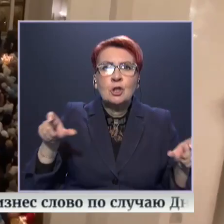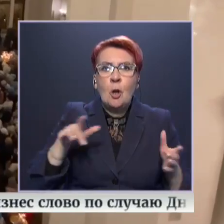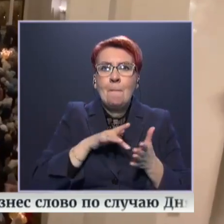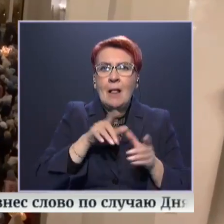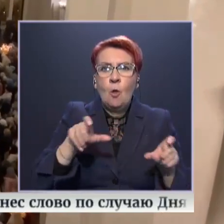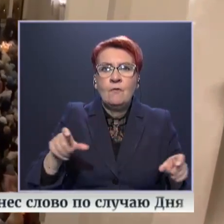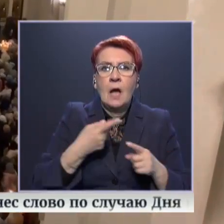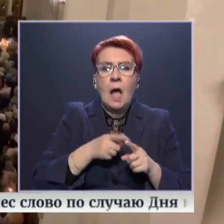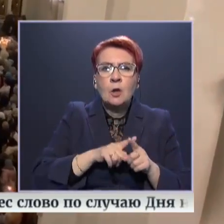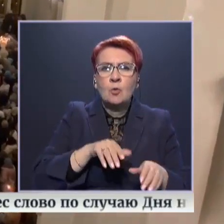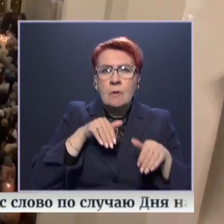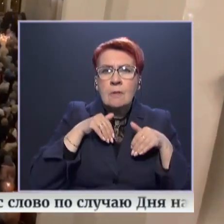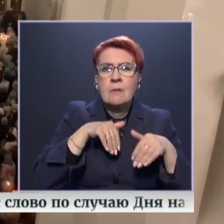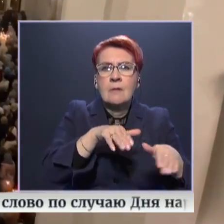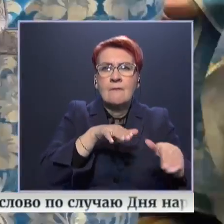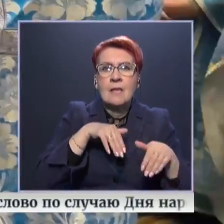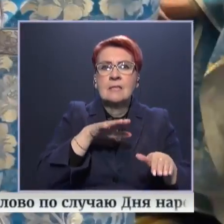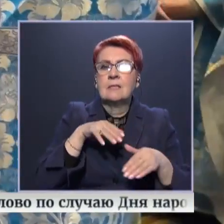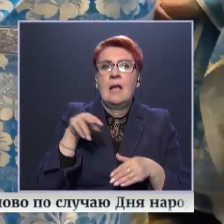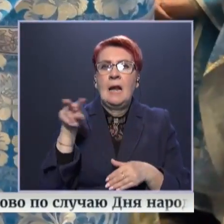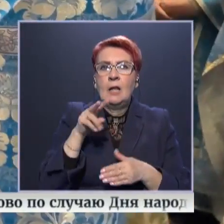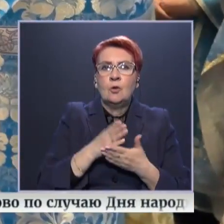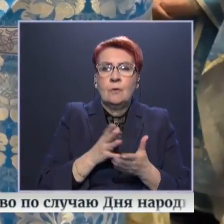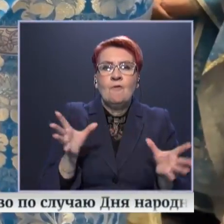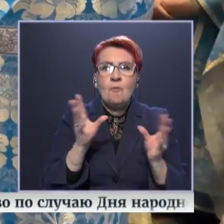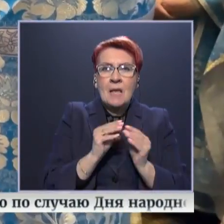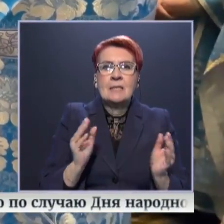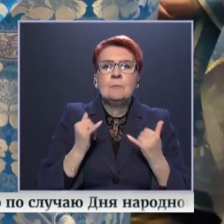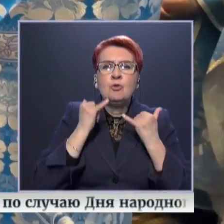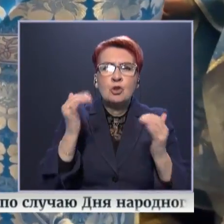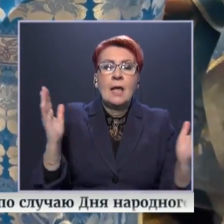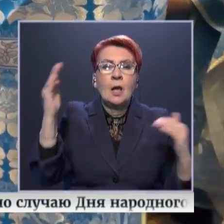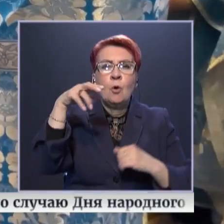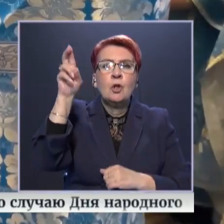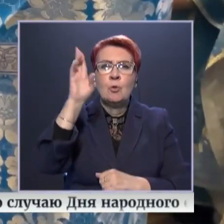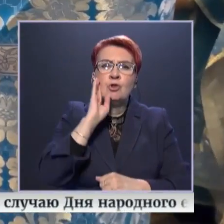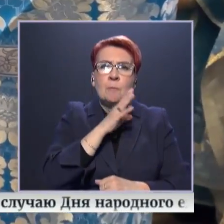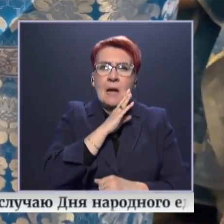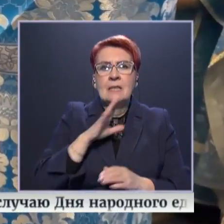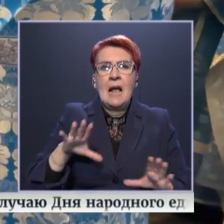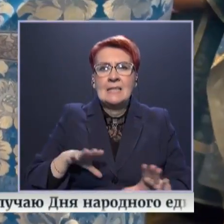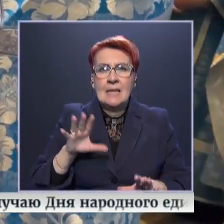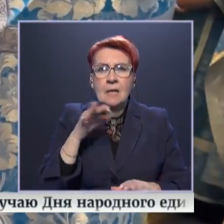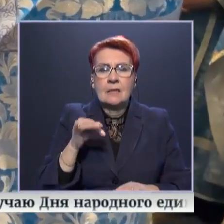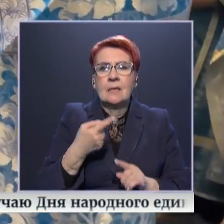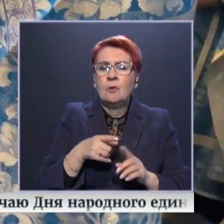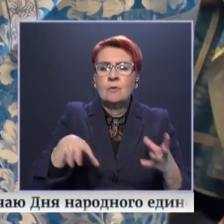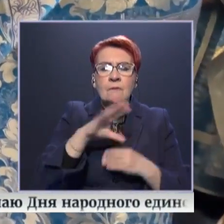двигаются к литургии вместе с почитаемой иконой которая жаждут причастия которые жаждут вместе молиться